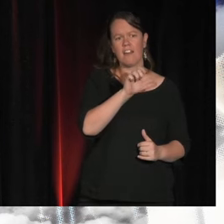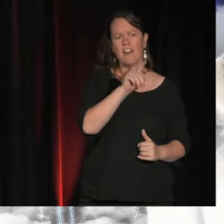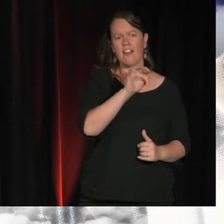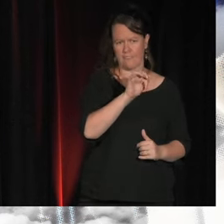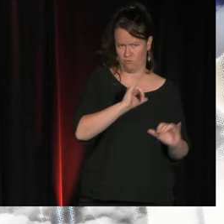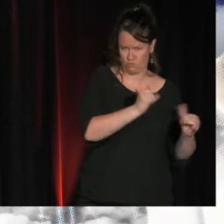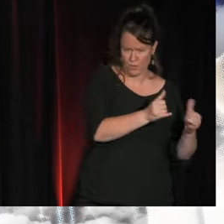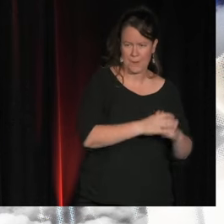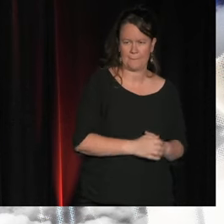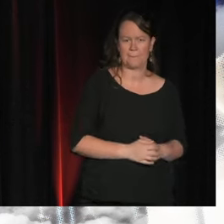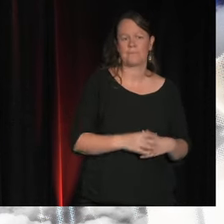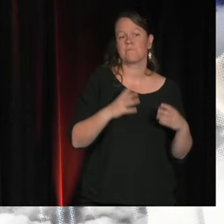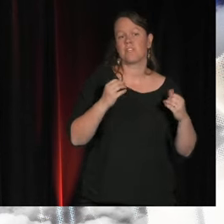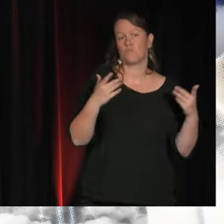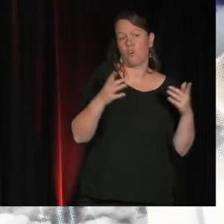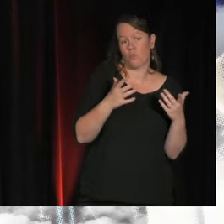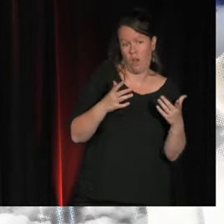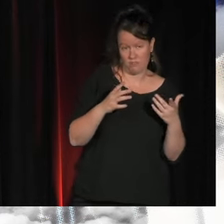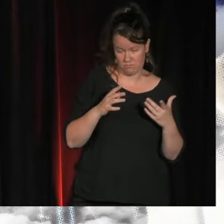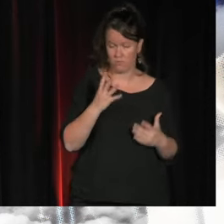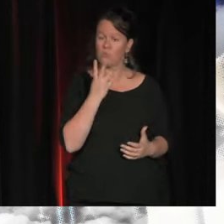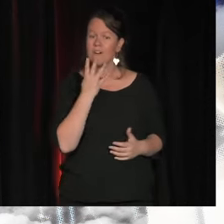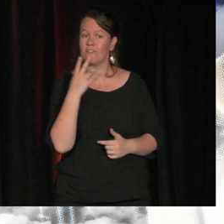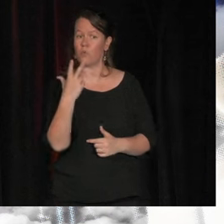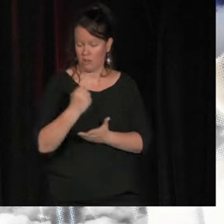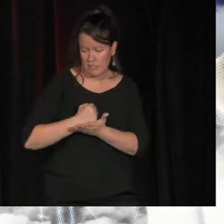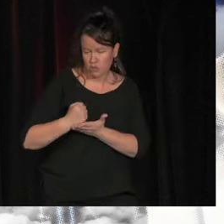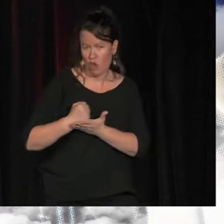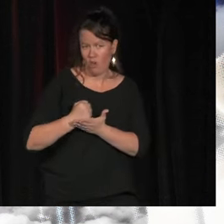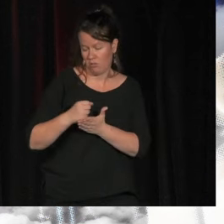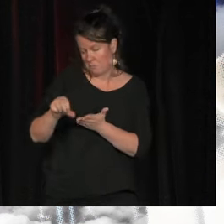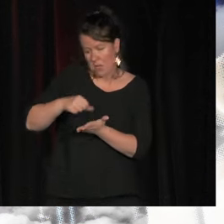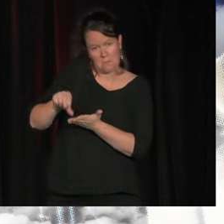pour manger, comme testeur sur Warcraft III. Et il a grimpé les échelons petit à petit.